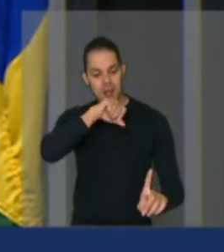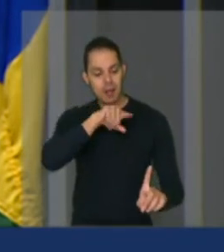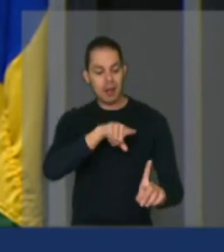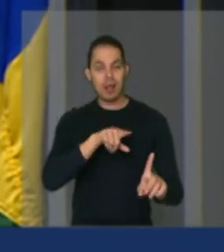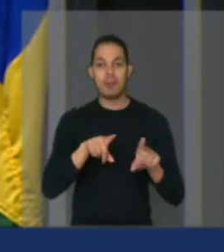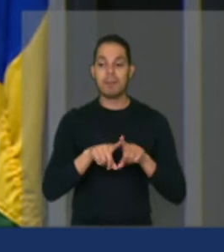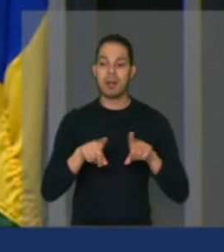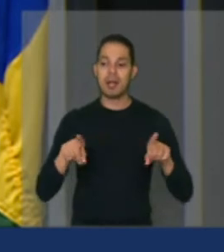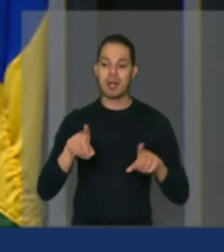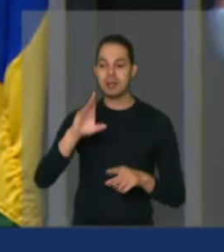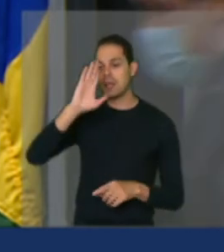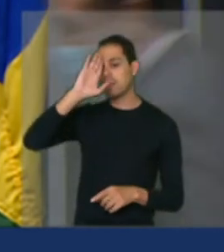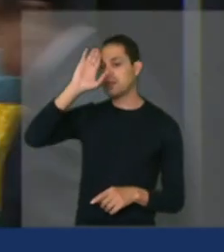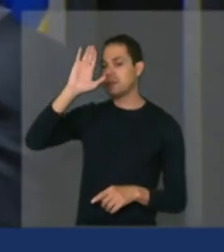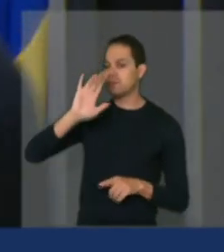ESSE PROJETO DE LEI PARA QUE A